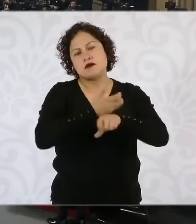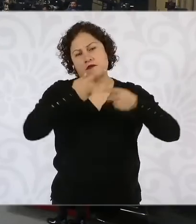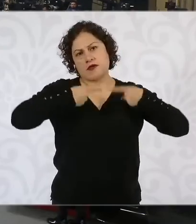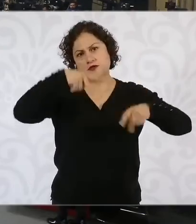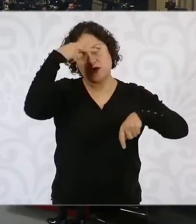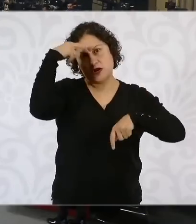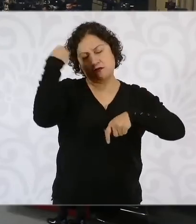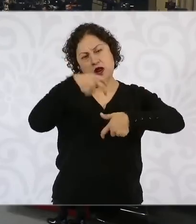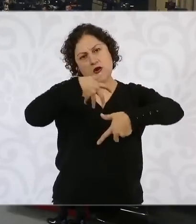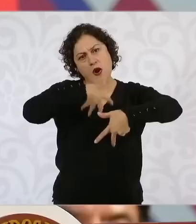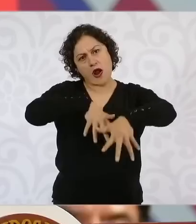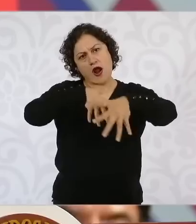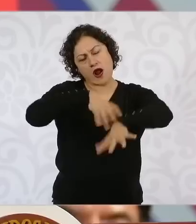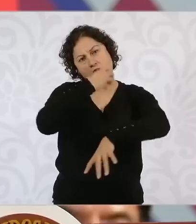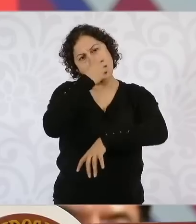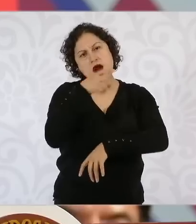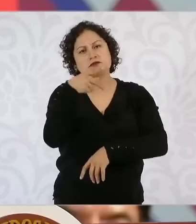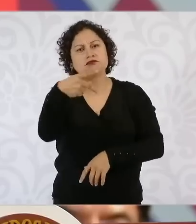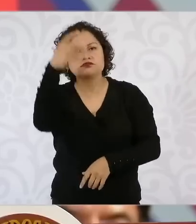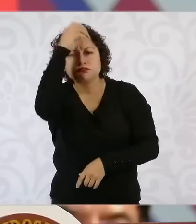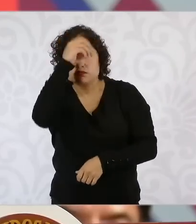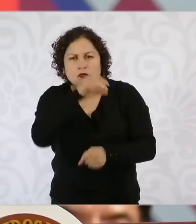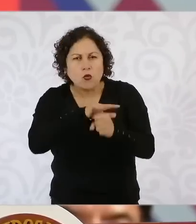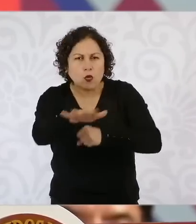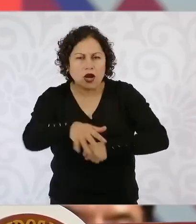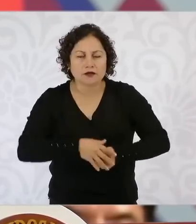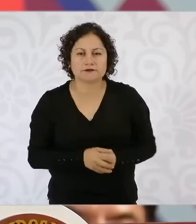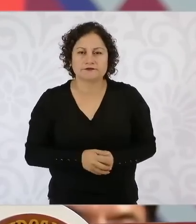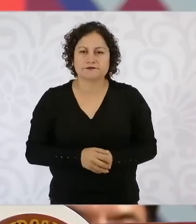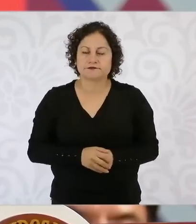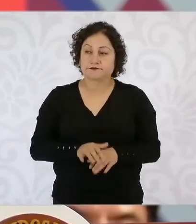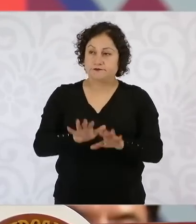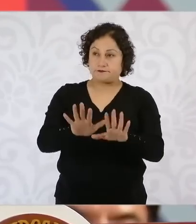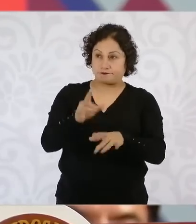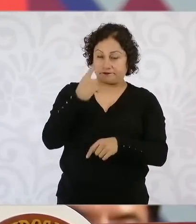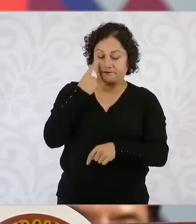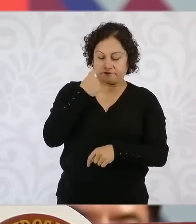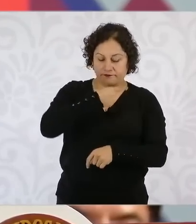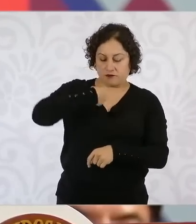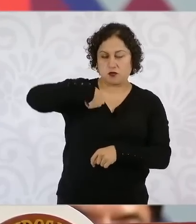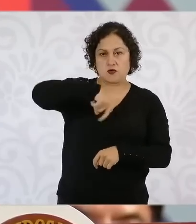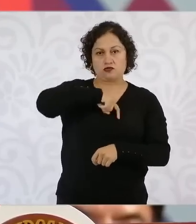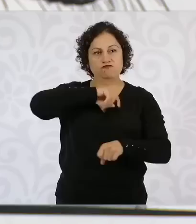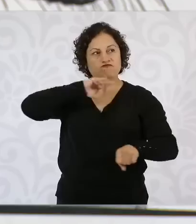vamos a apoyar y a defender siempre ahí tenemos ya una mesa de trabajo digamos hoy Se abrieron